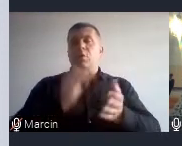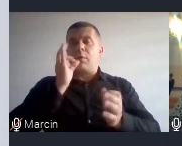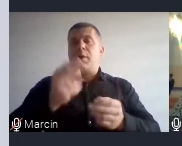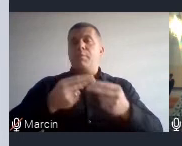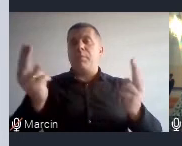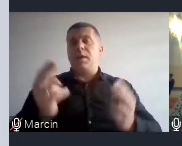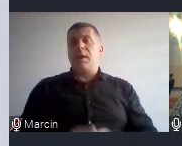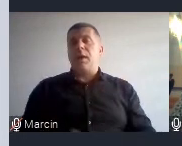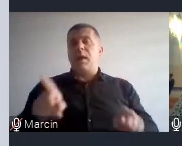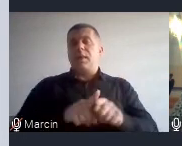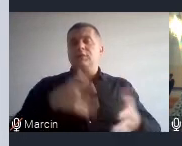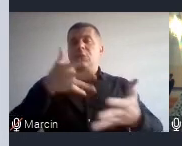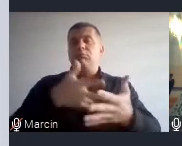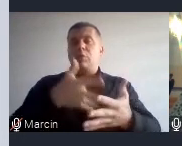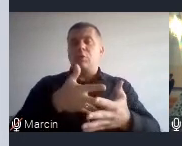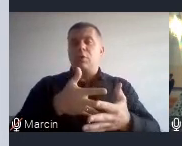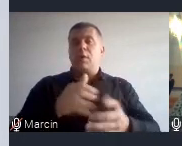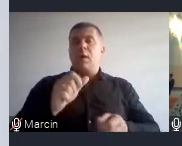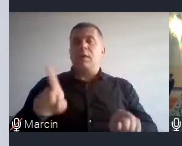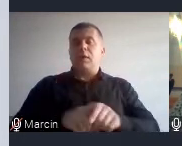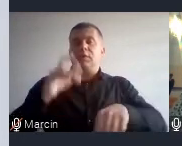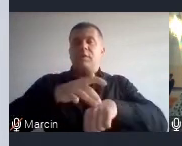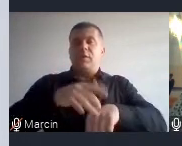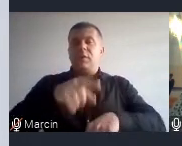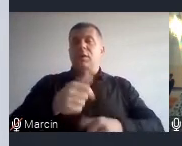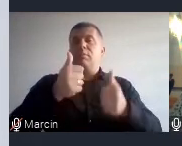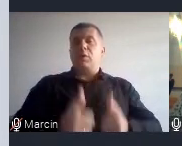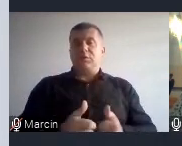a także protokołem i rozstrzygnięciem tego postępowania.